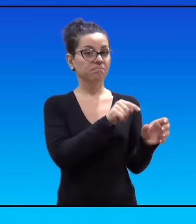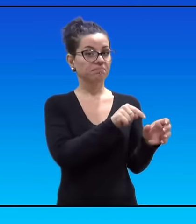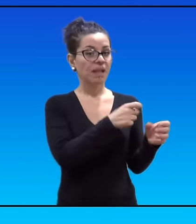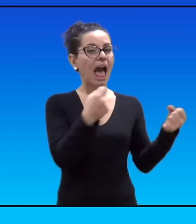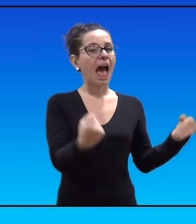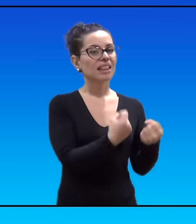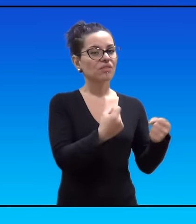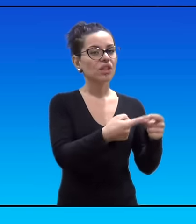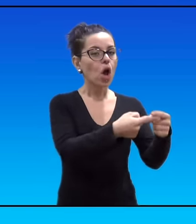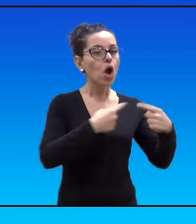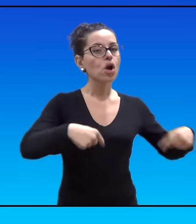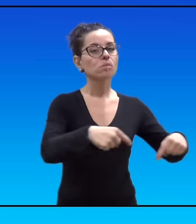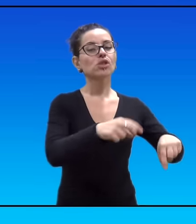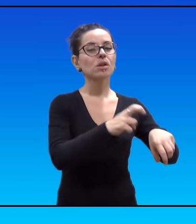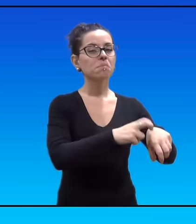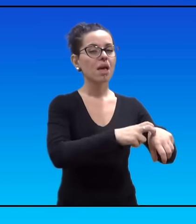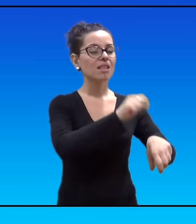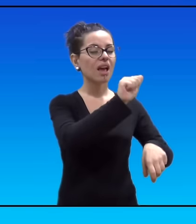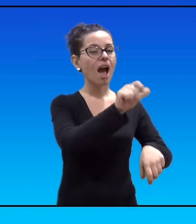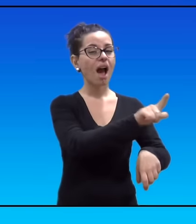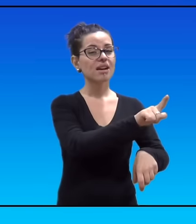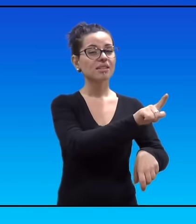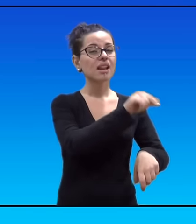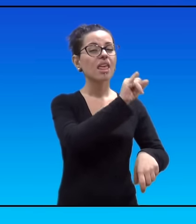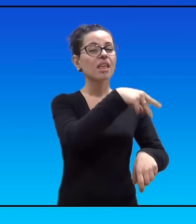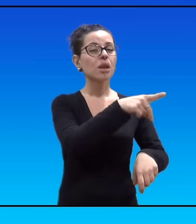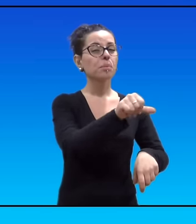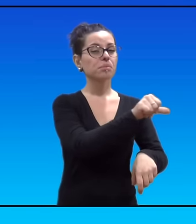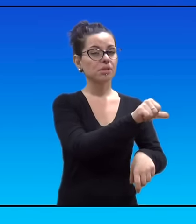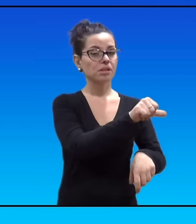"Le attività delle Commissioni Mediche ASL/INPS"